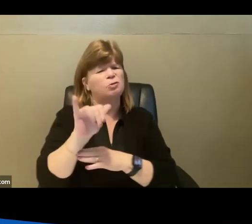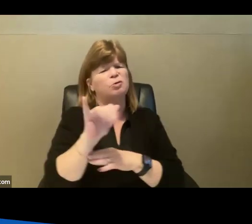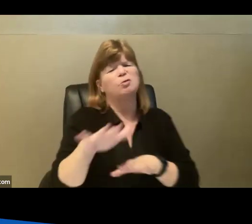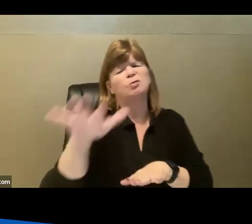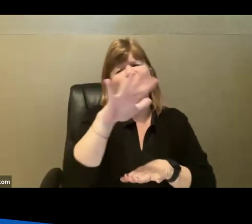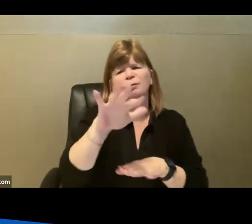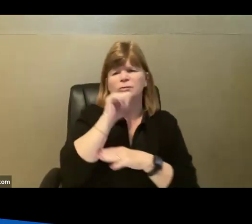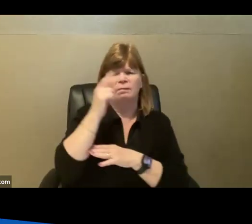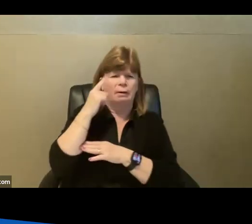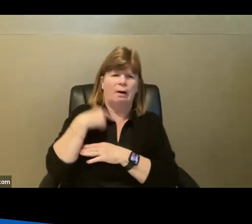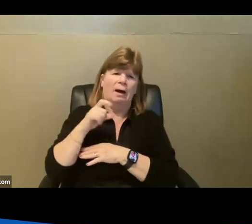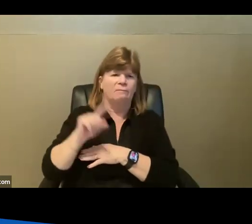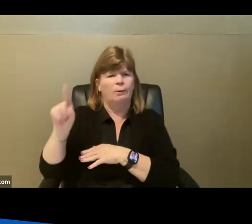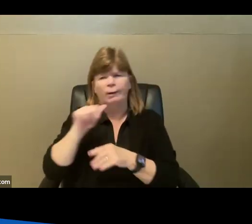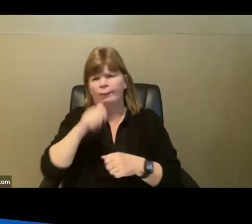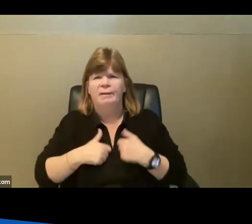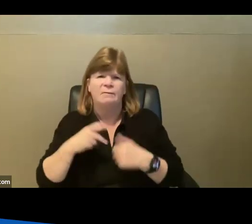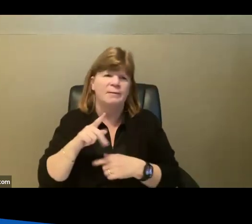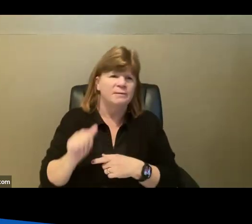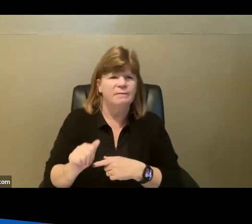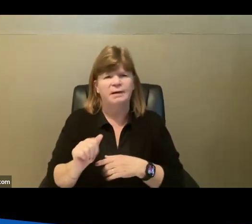No piensen, no vivo en Pensilvania, así que no tengo acceso a eso.